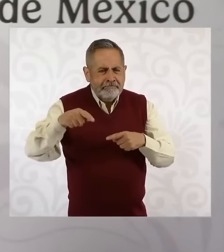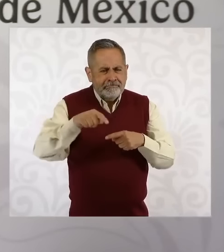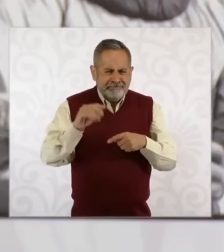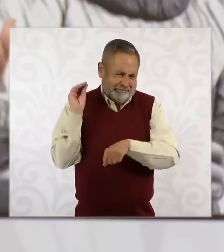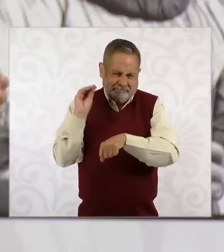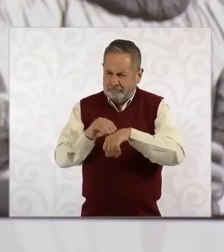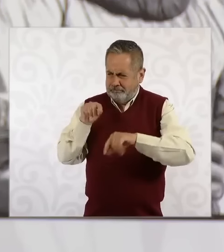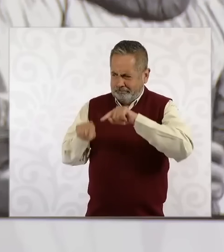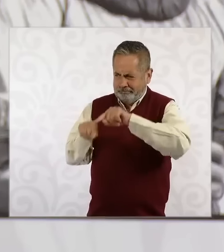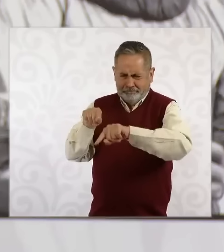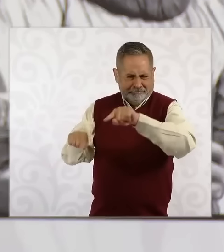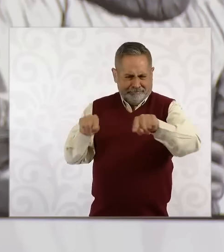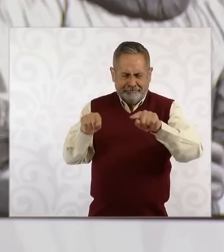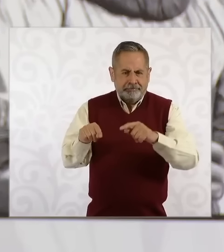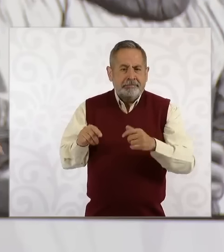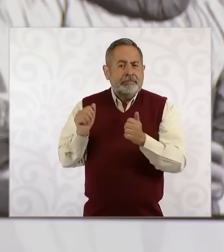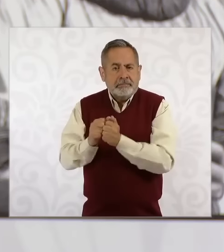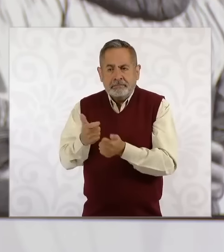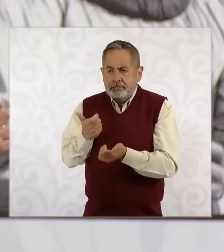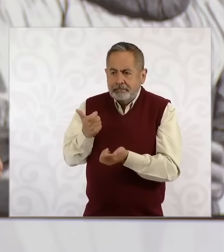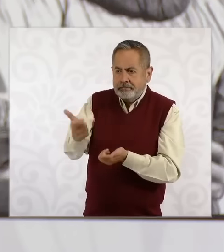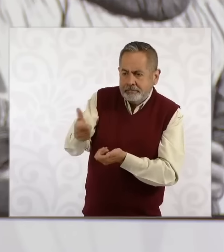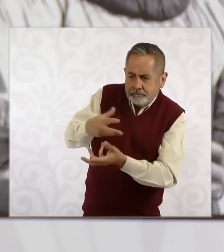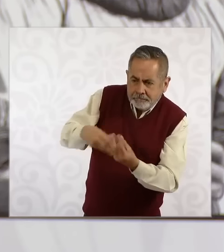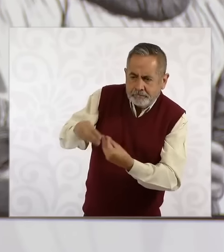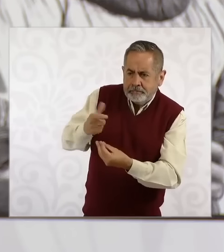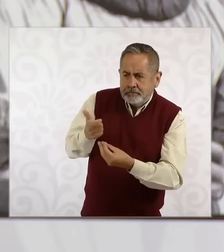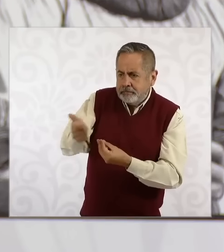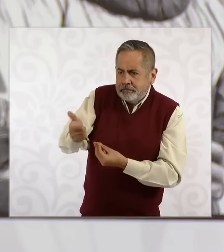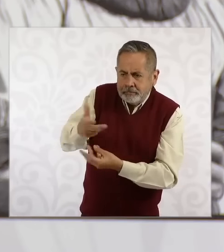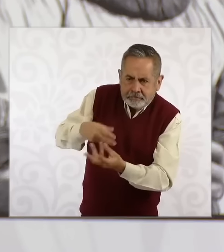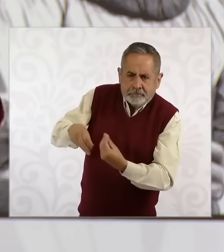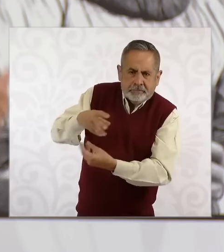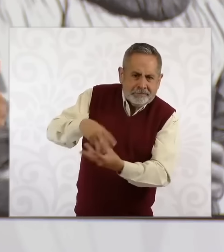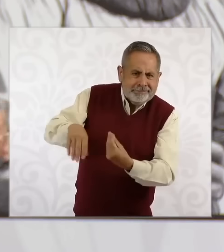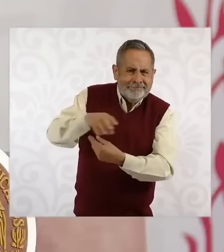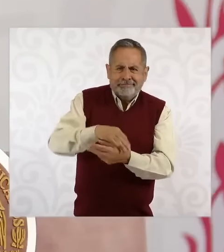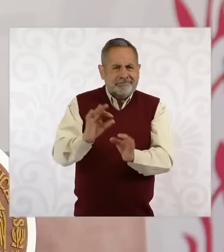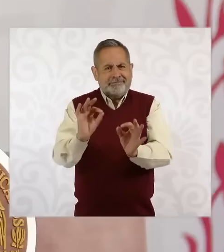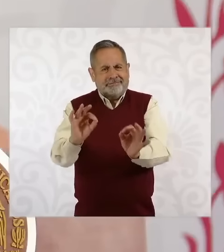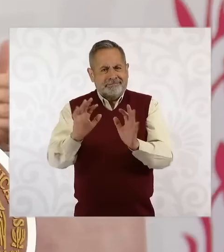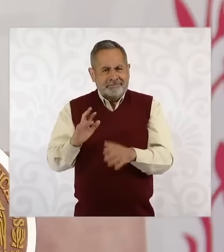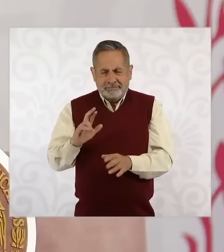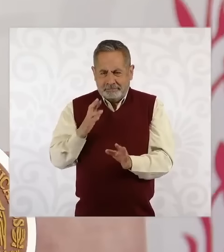de esquemas de financiamiento que son totalmente responsables. Son tan responsables que estamos